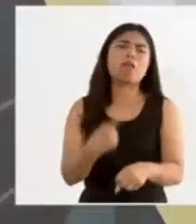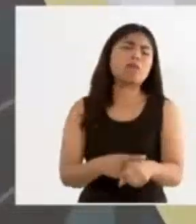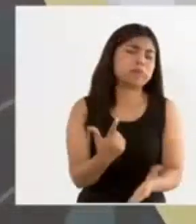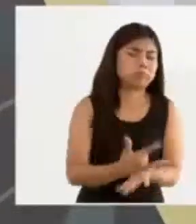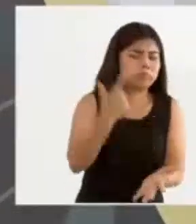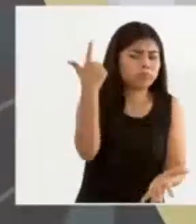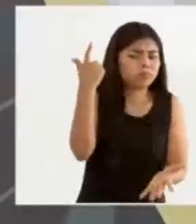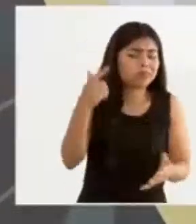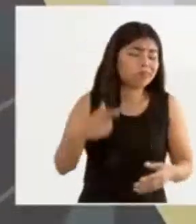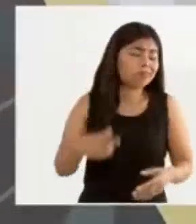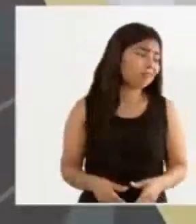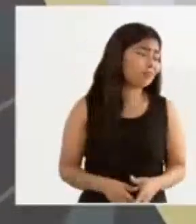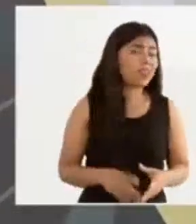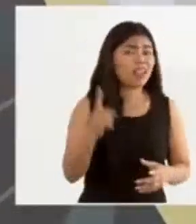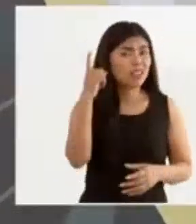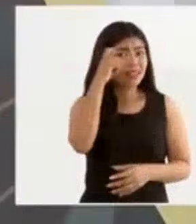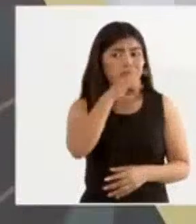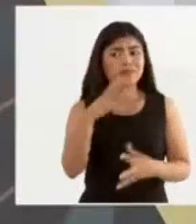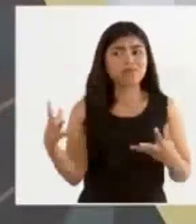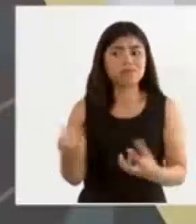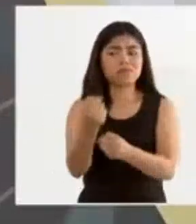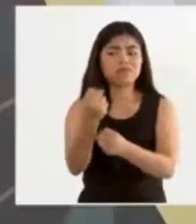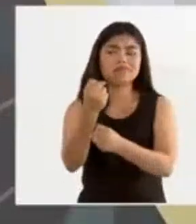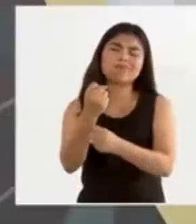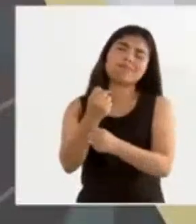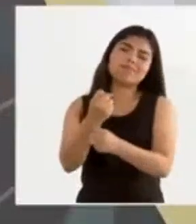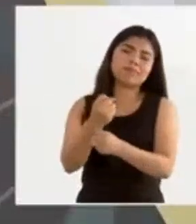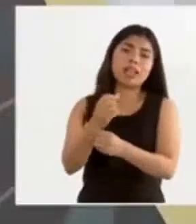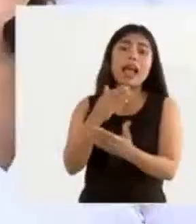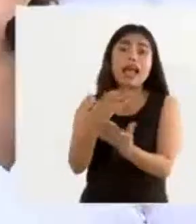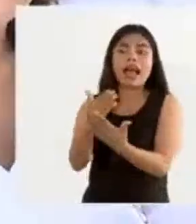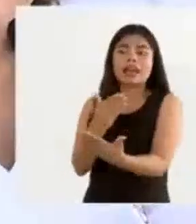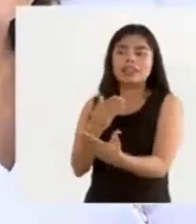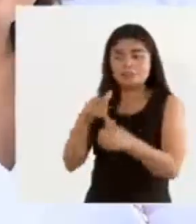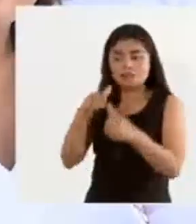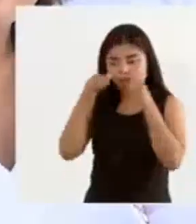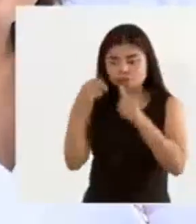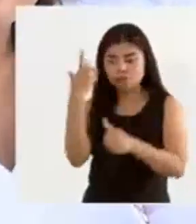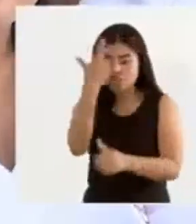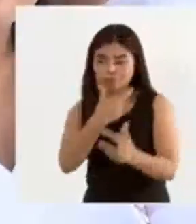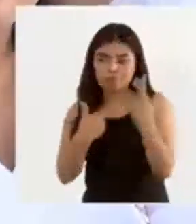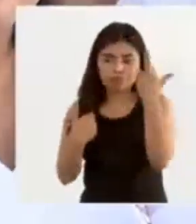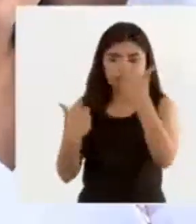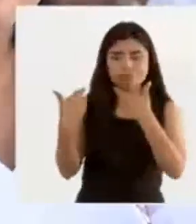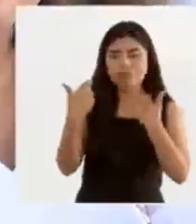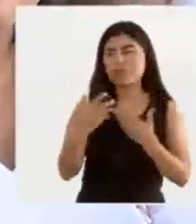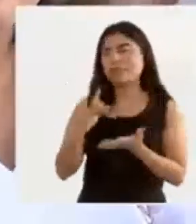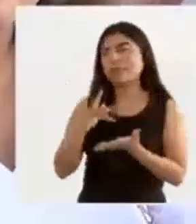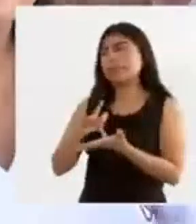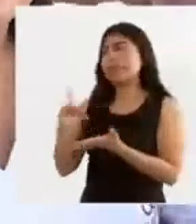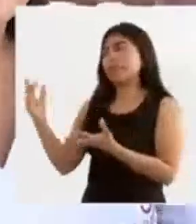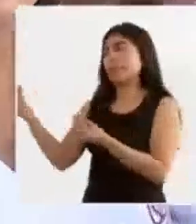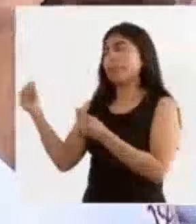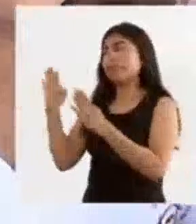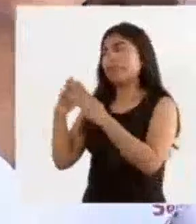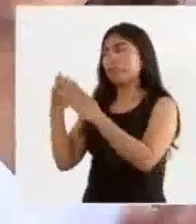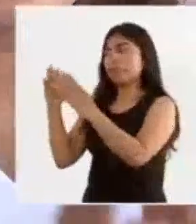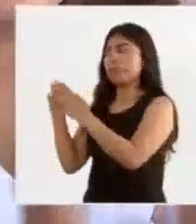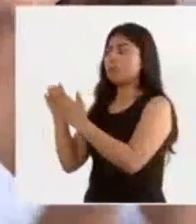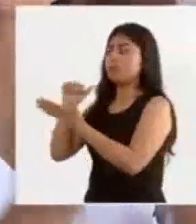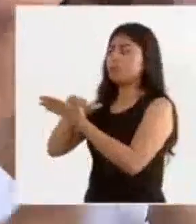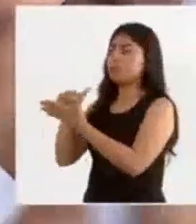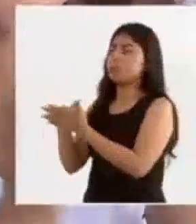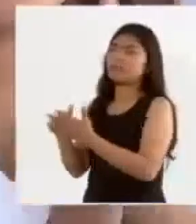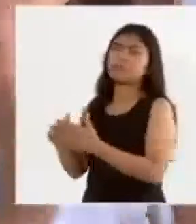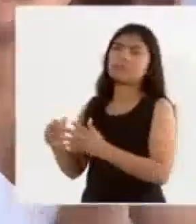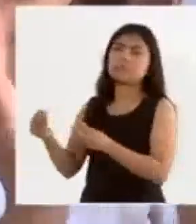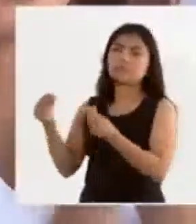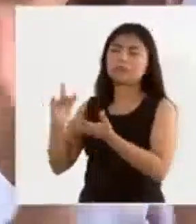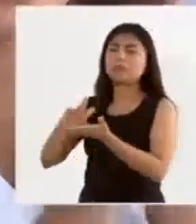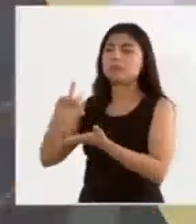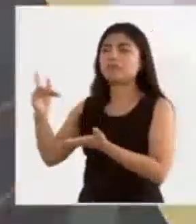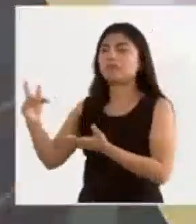el bienestar de todas y todos los mexicanos. Muchas gracias por el trabajo que realizan.